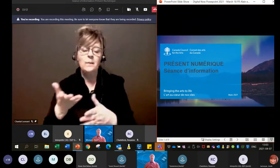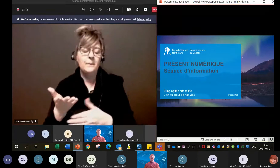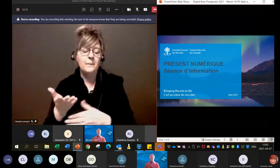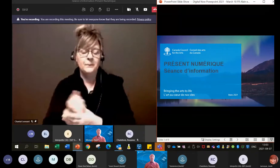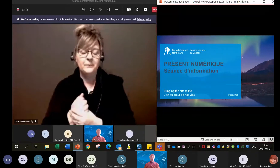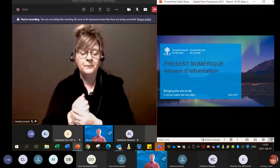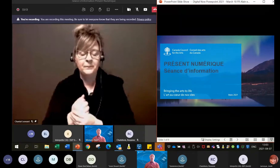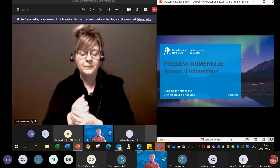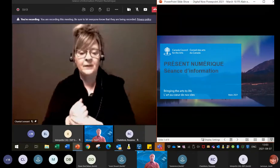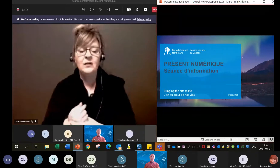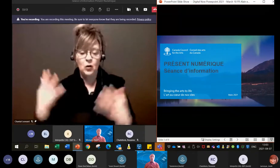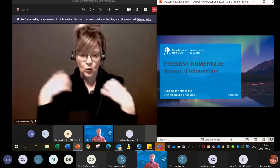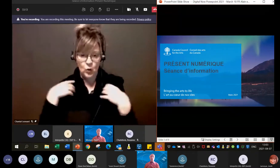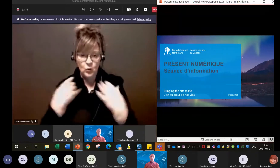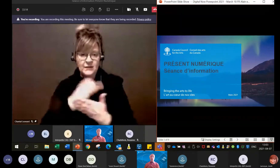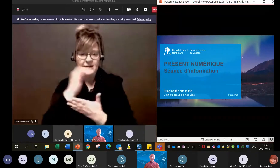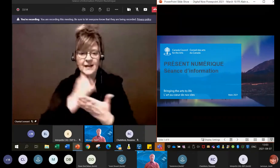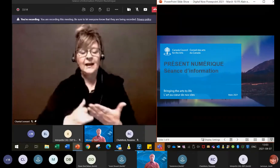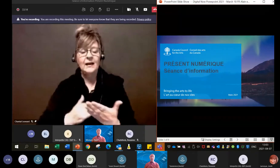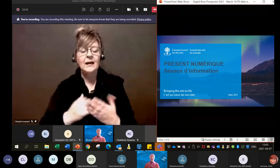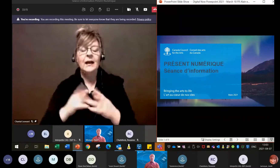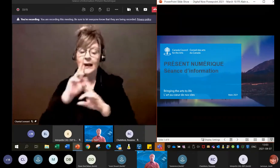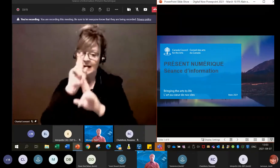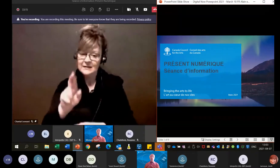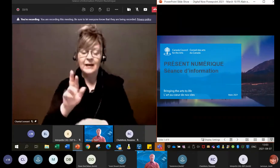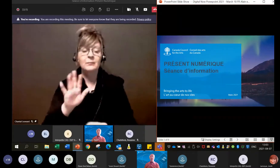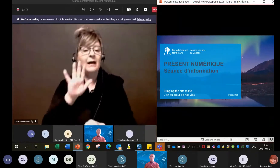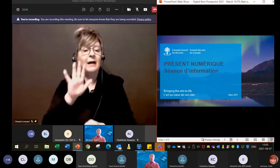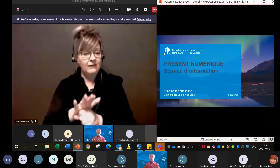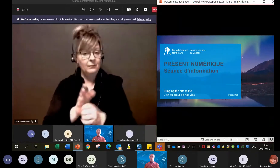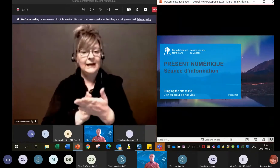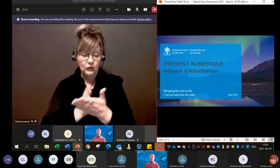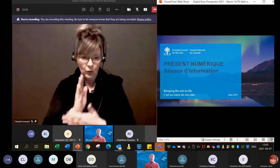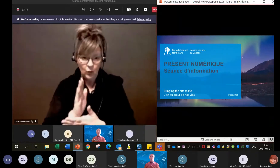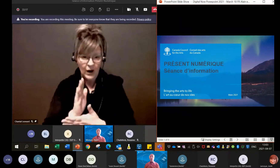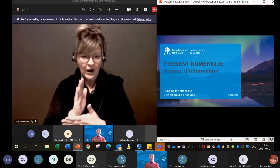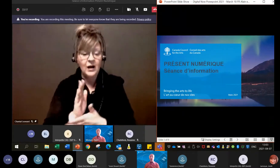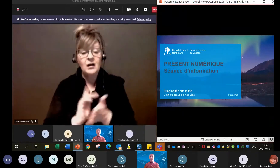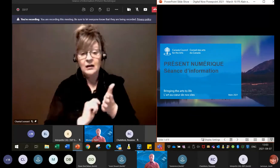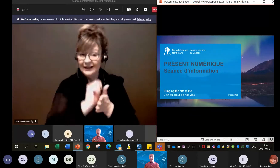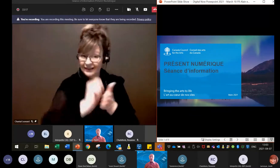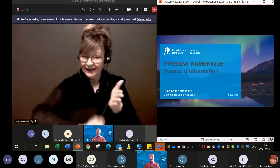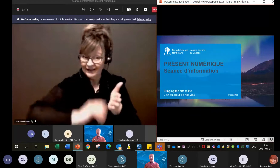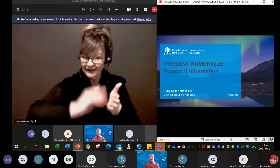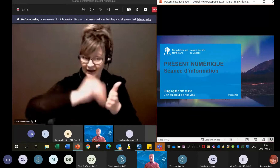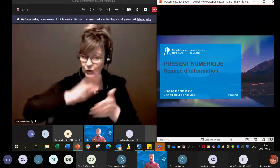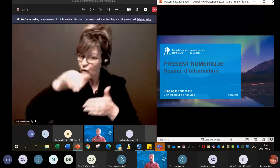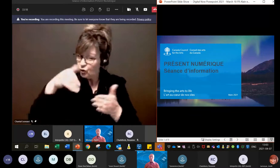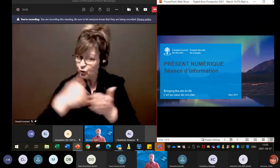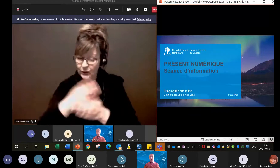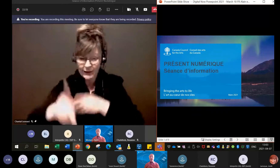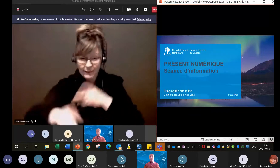affirme les droits fondamentaux et ceux issus de traités de tous les peuples autochtones de l’ensemble de ce